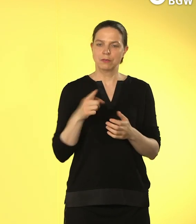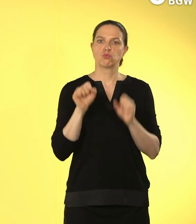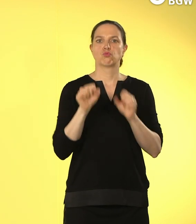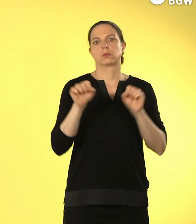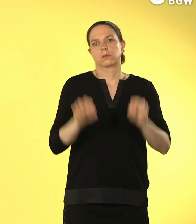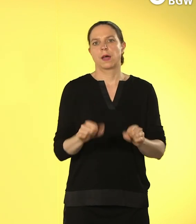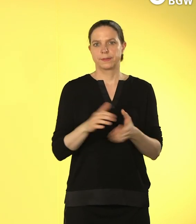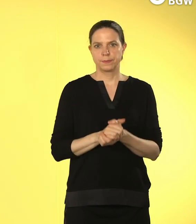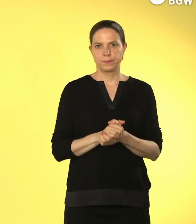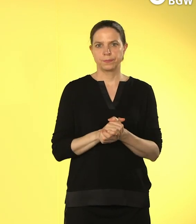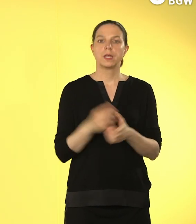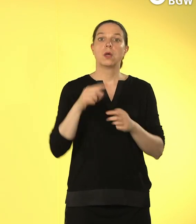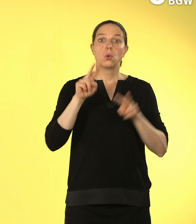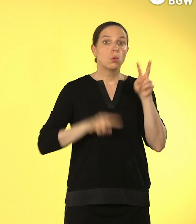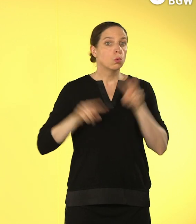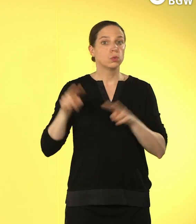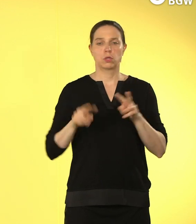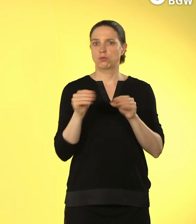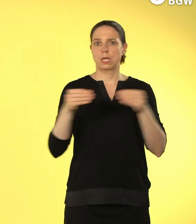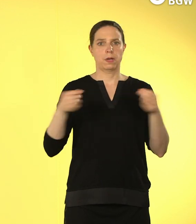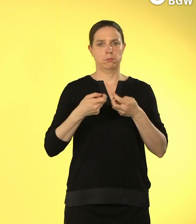die es in verschiedenen Materialien gibt.